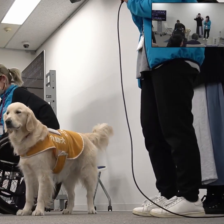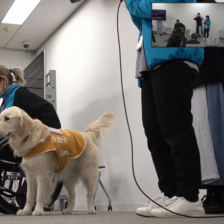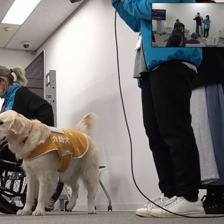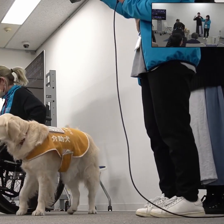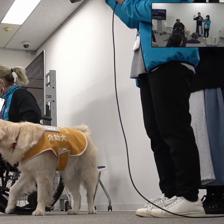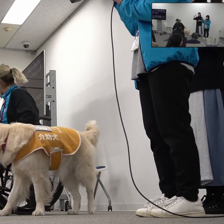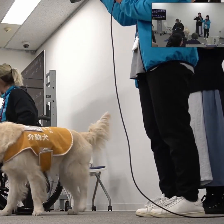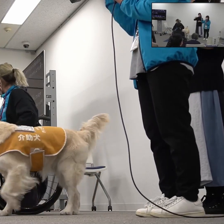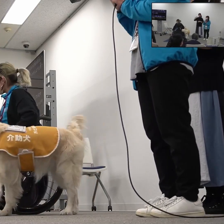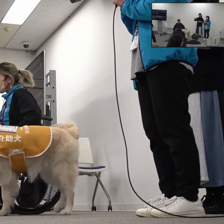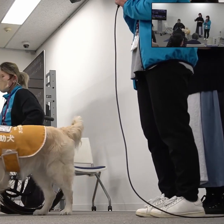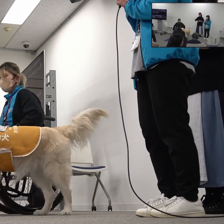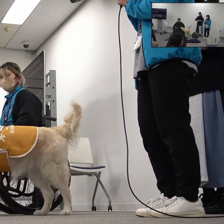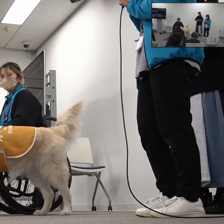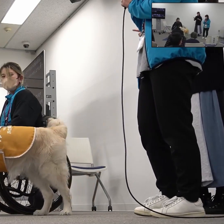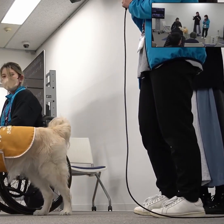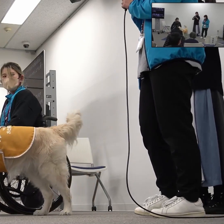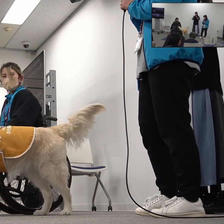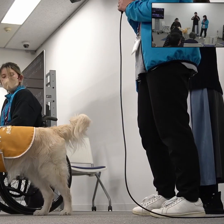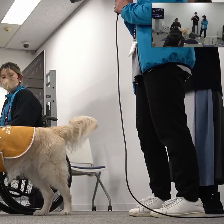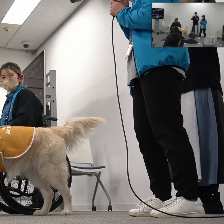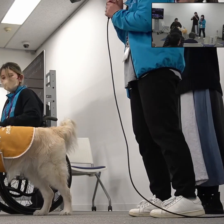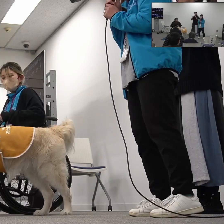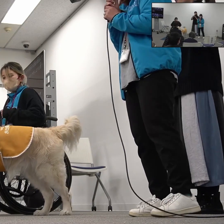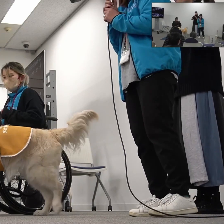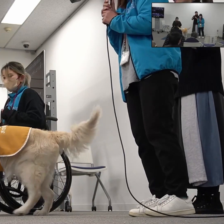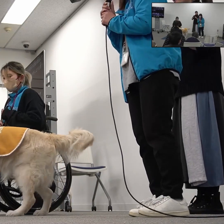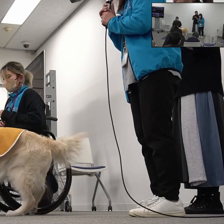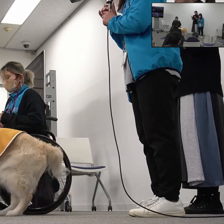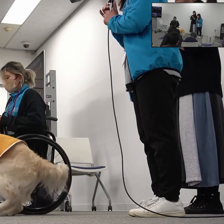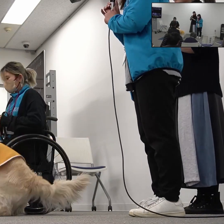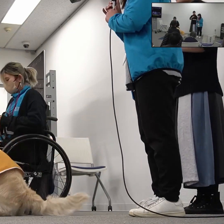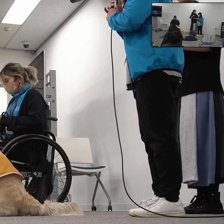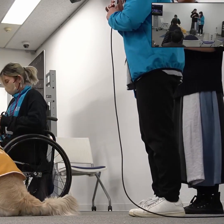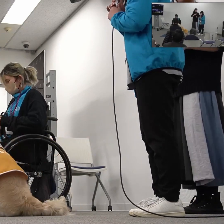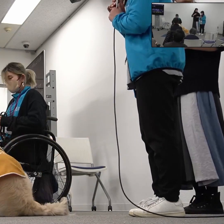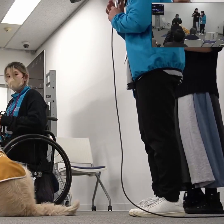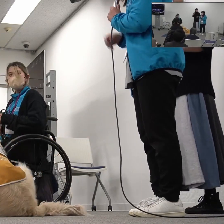一緒に暮らしていたこともあるので顔なじみですね